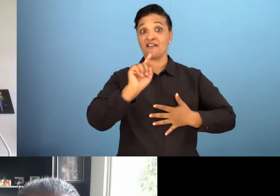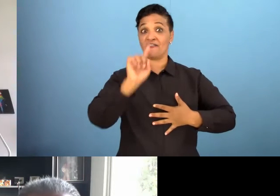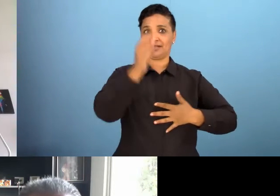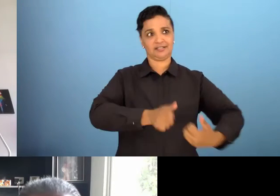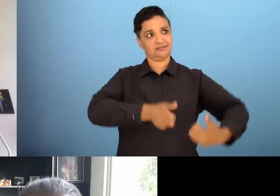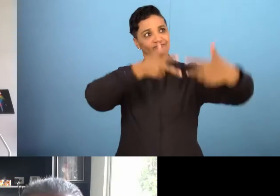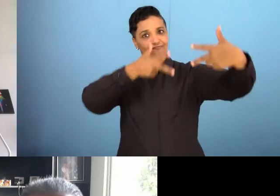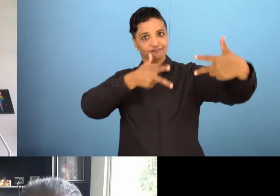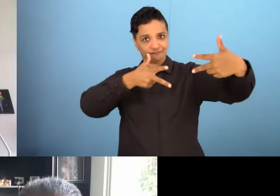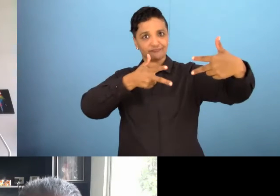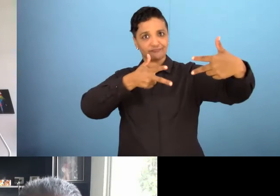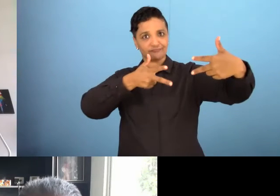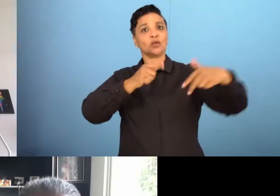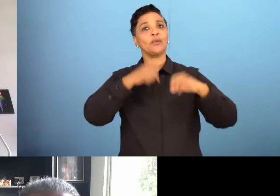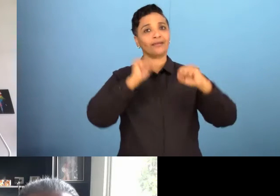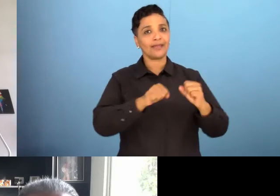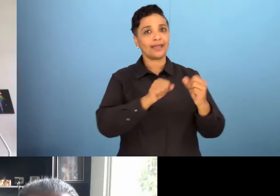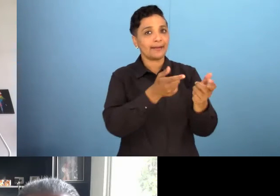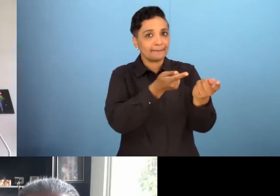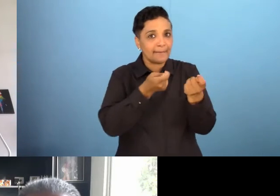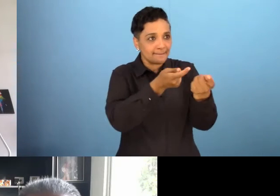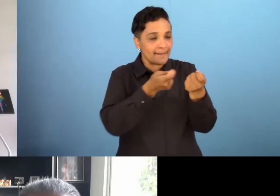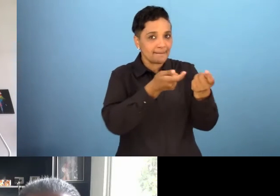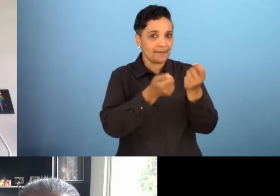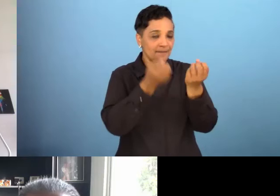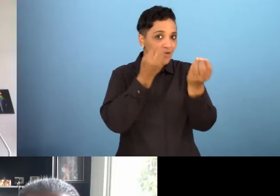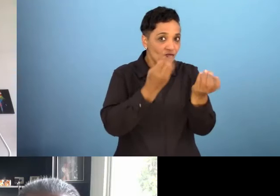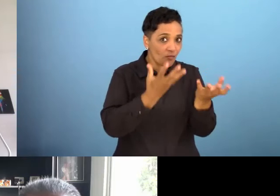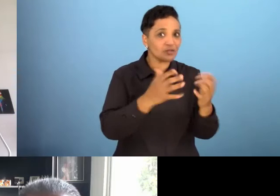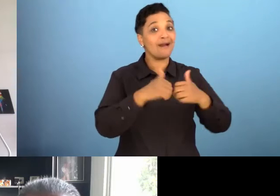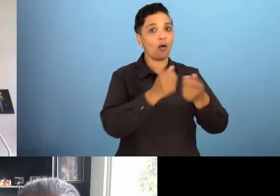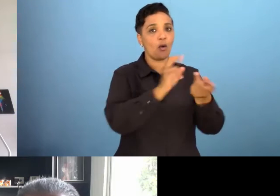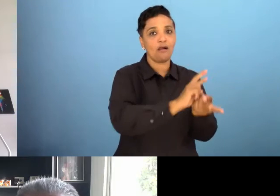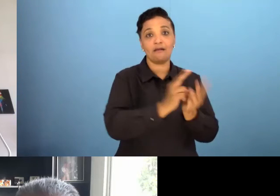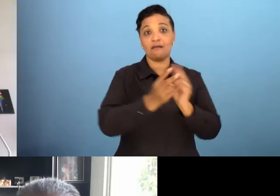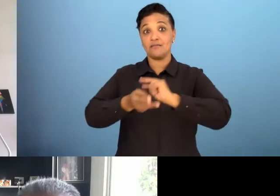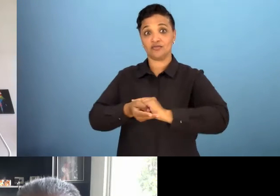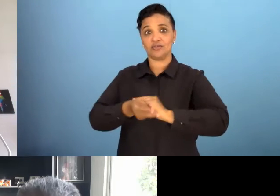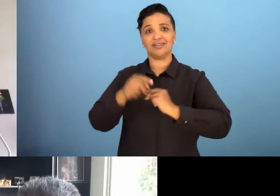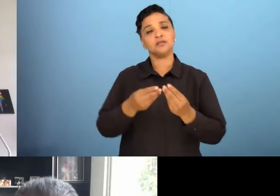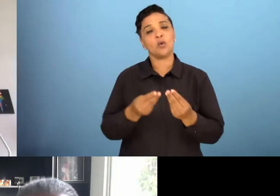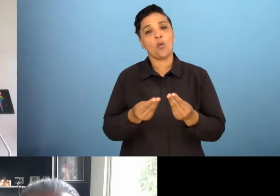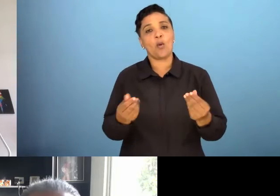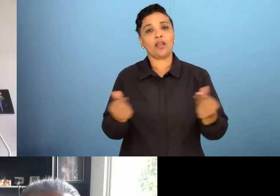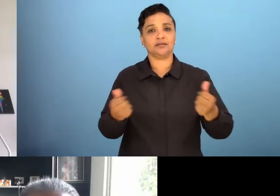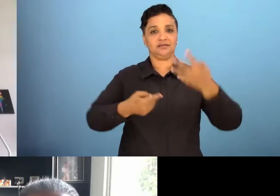Nuestro estudio inicial para recopilar datos fue realizar una videoconferencia que luego podríamos utilizar para extraer la mayor parte de la información de la grabación a través de una herramienta llamada